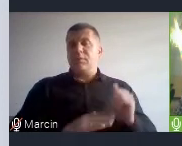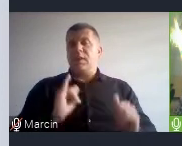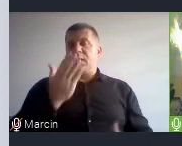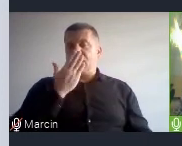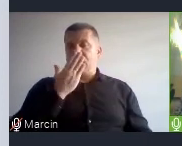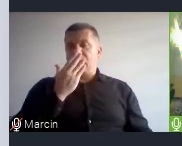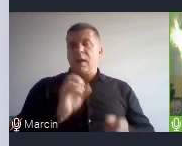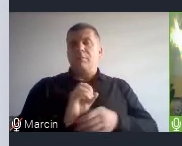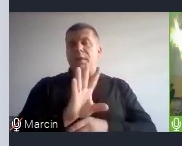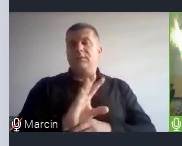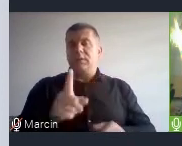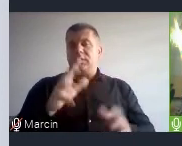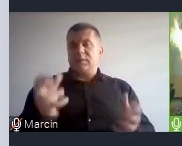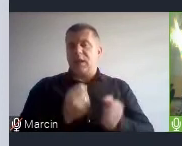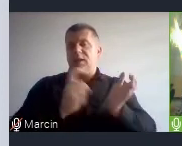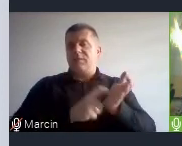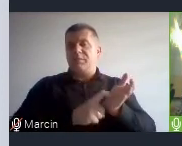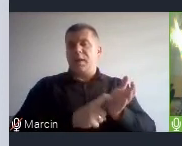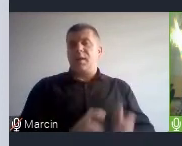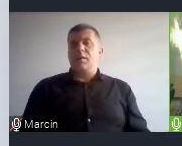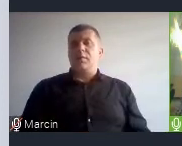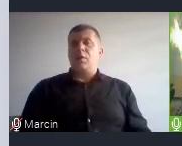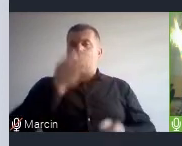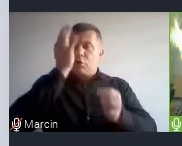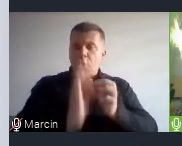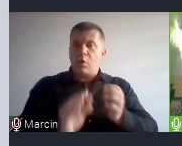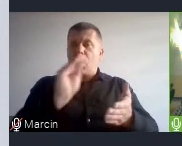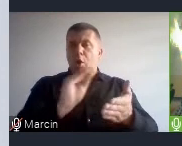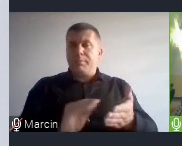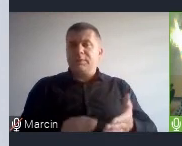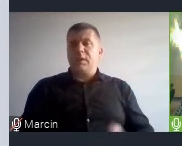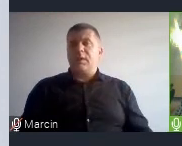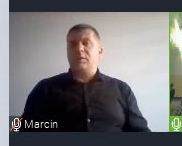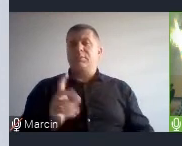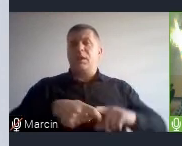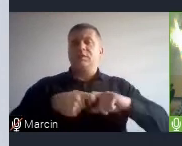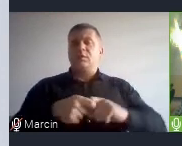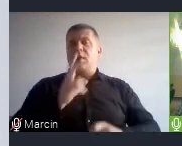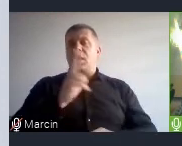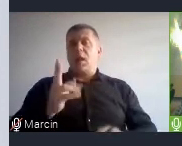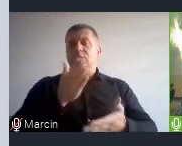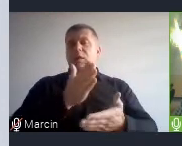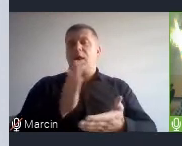W prezentacji znajdziecie te wymagania dokładnie opisane związane z każdym z elementów,